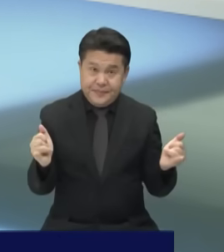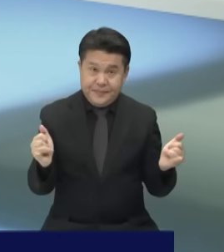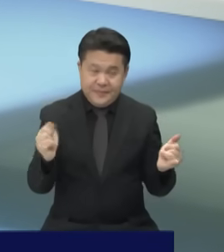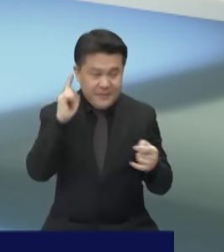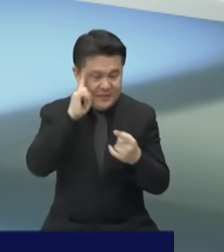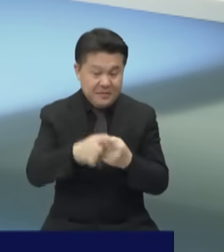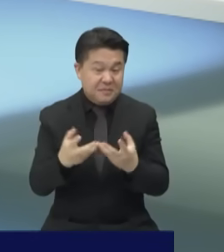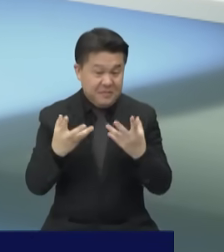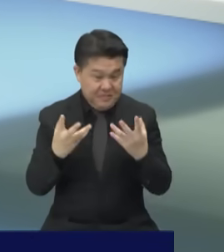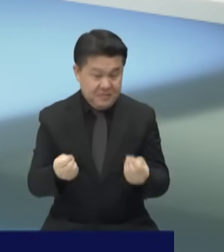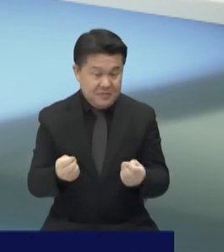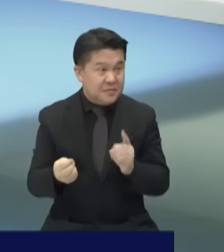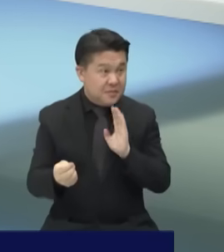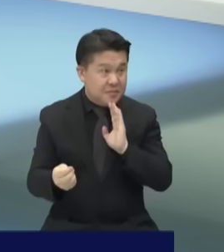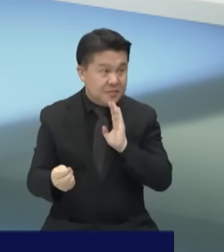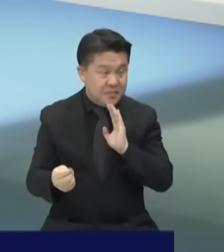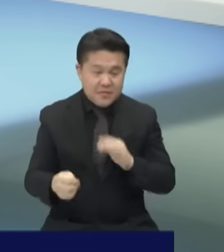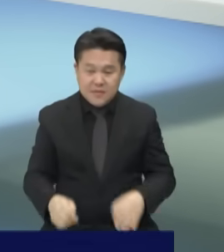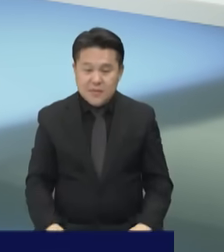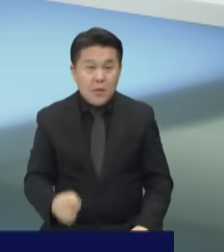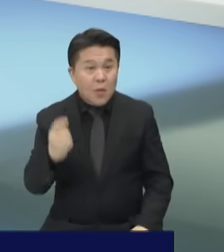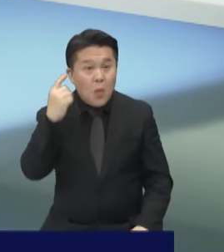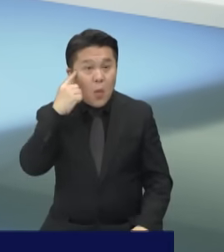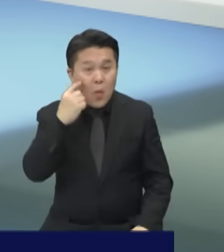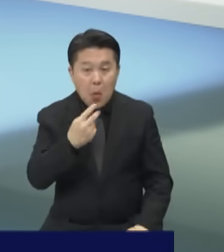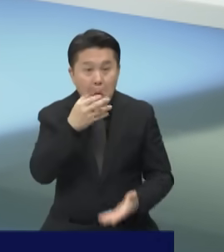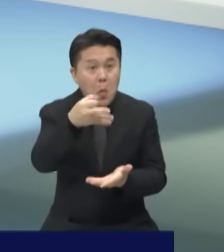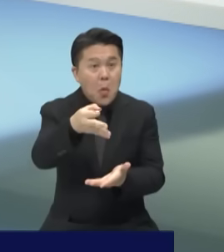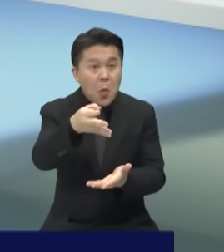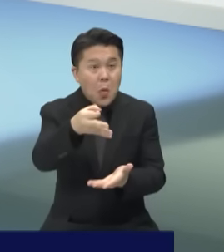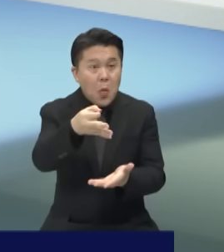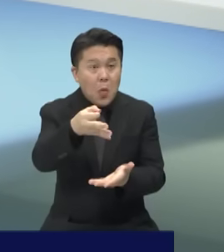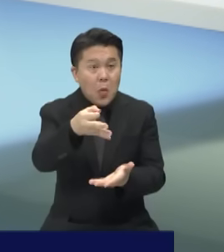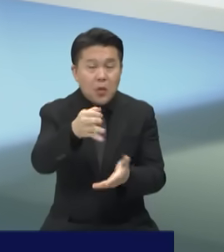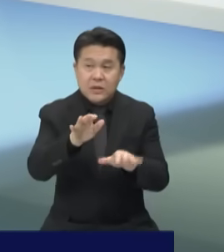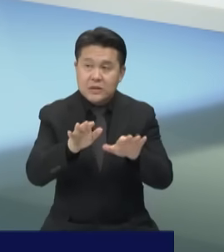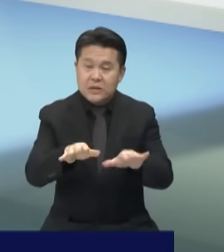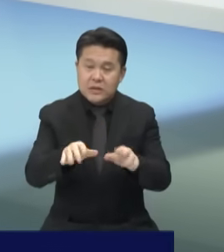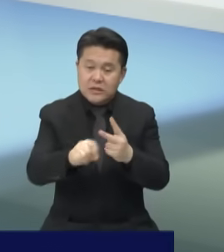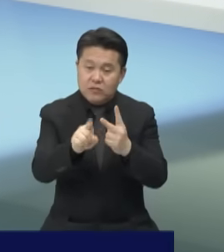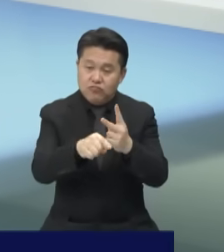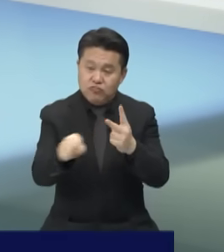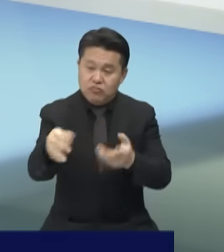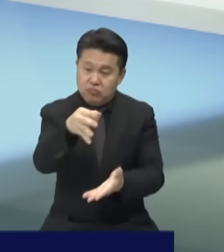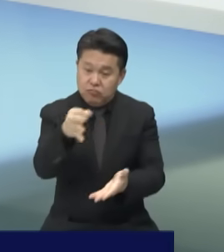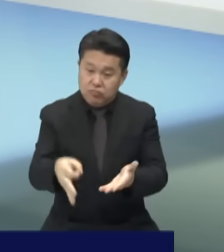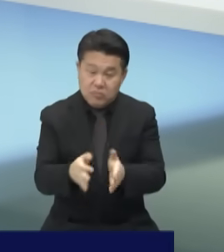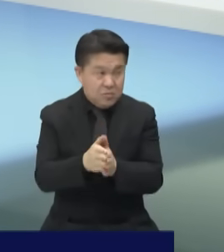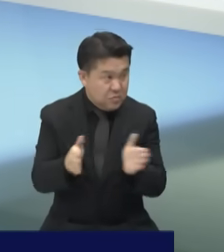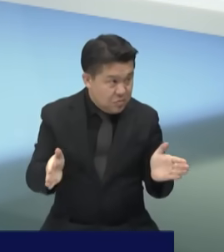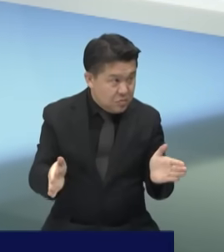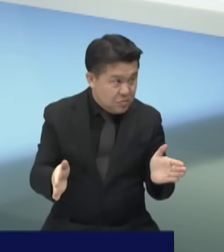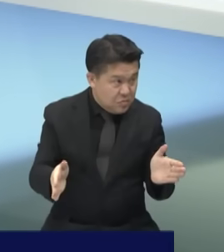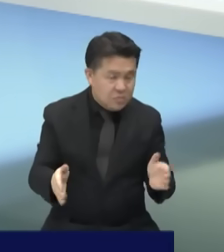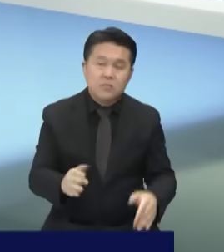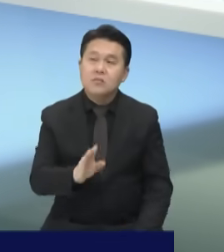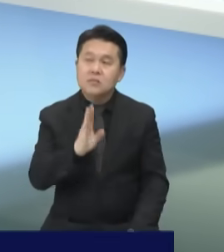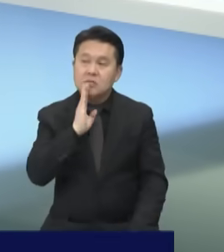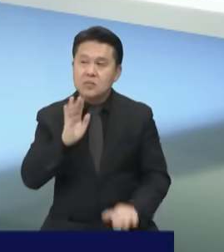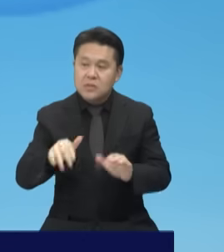같아요. 지역가입자 보험료가 당장 다음 달분부터 인하가 된다고요? 그렇습니다. 현재 우리나라 건보 체계를 보면